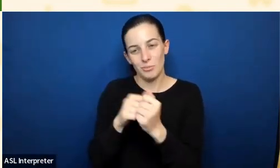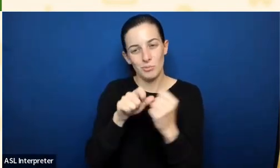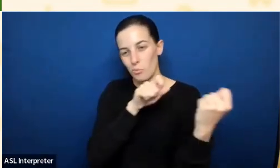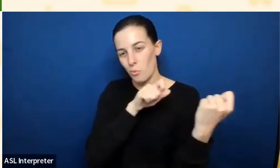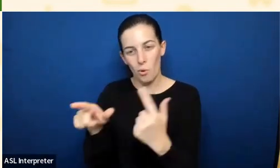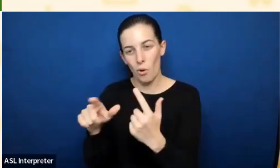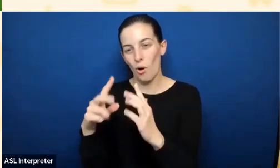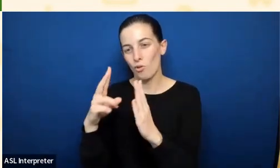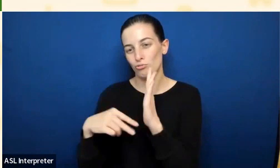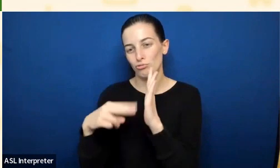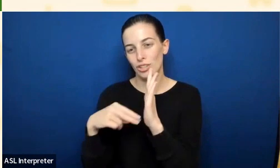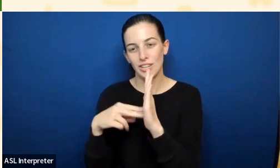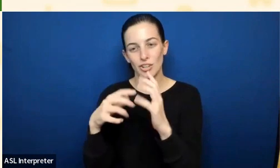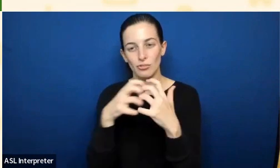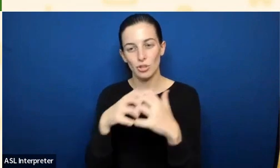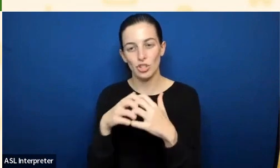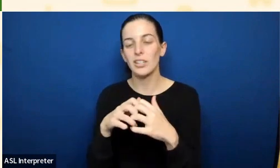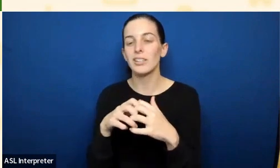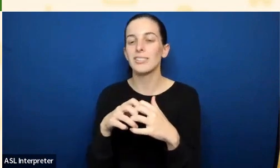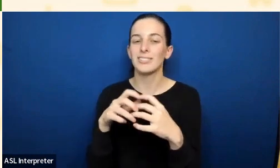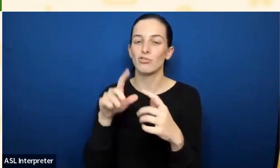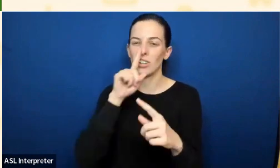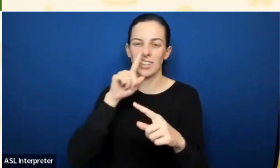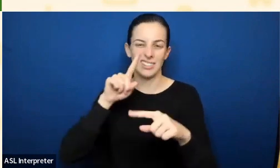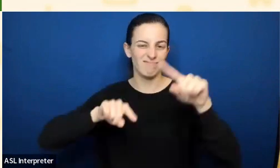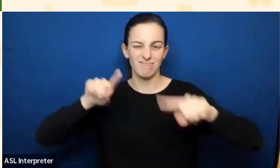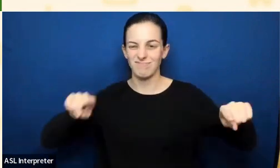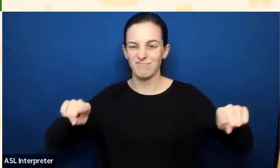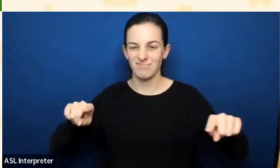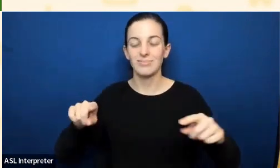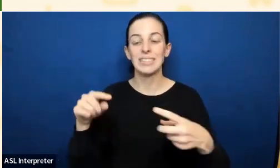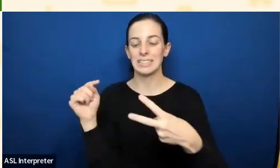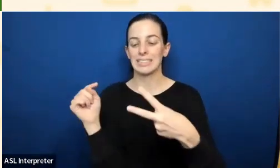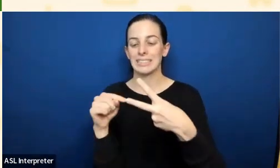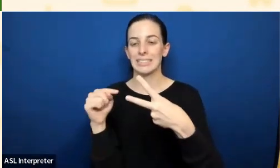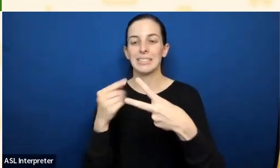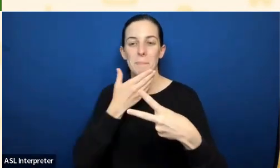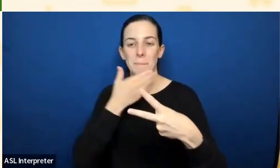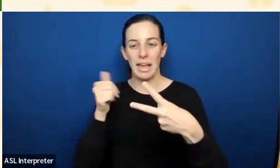A menudo puede acabar con un comportamiento impredecible. Entonces, ARI-pressed es y eso es lo que vamos a usar